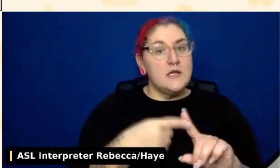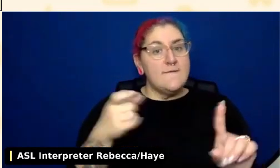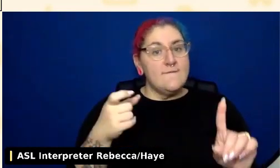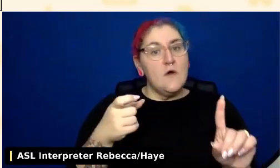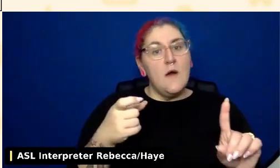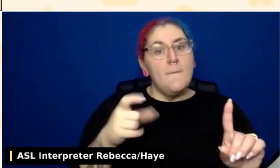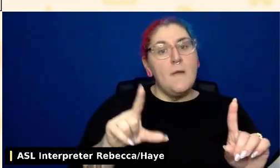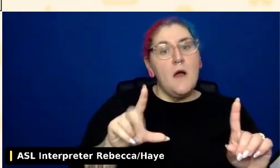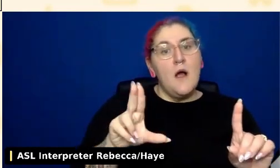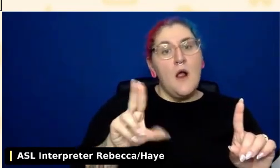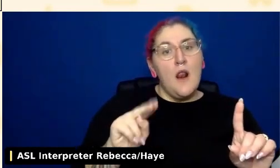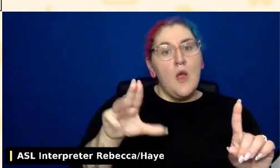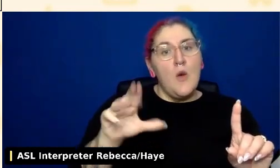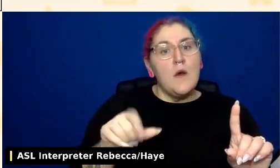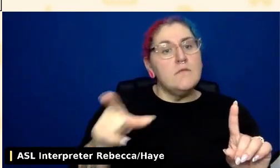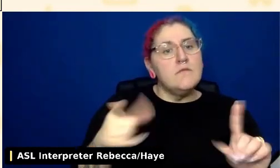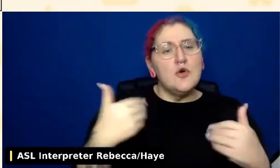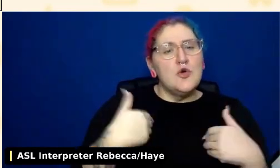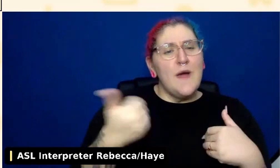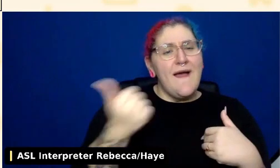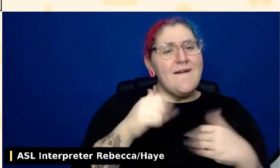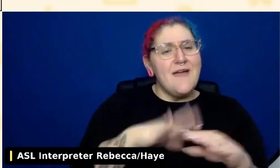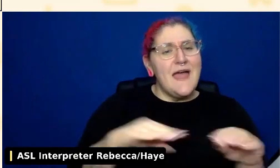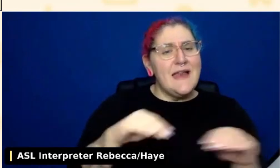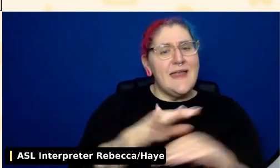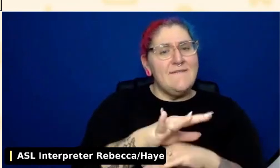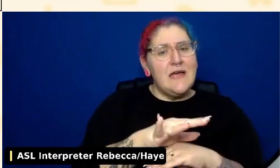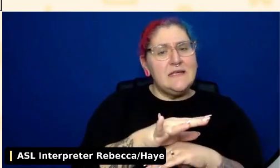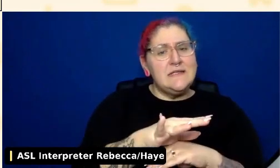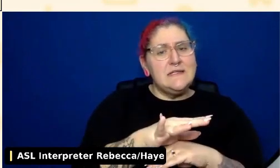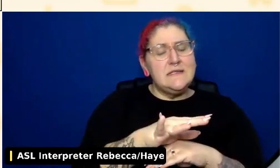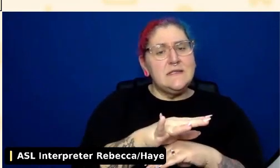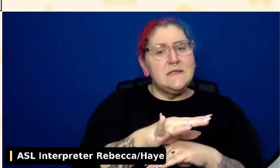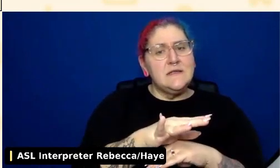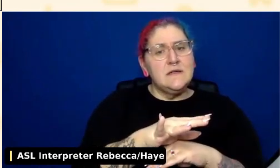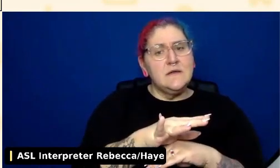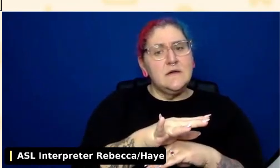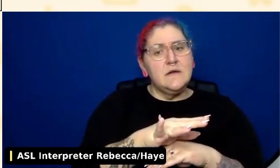¿Tiene algún consejo para impulsar A11Y en su lugar de trabajo o comenzar tu propio negocio?